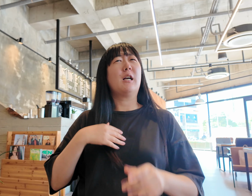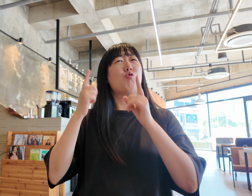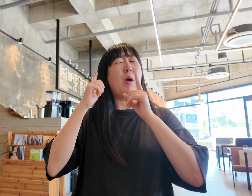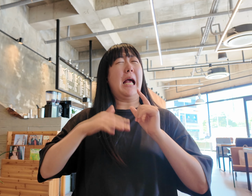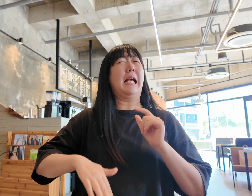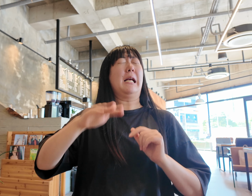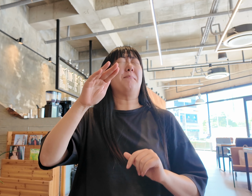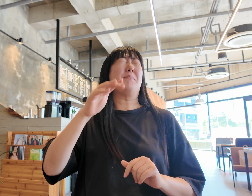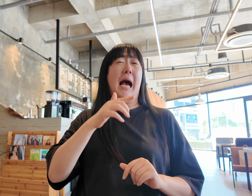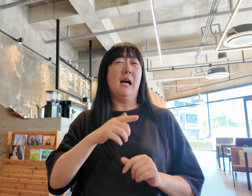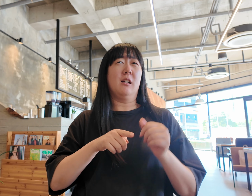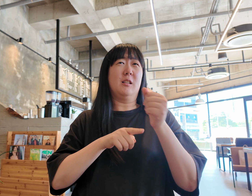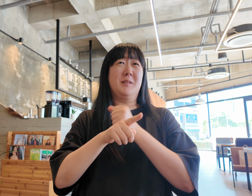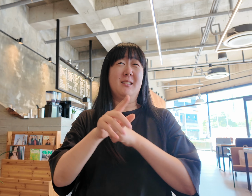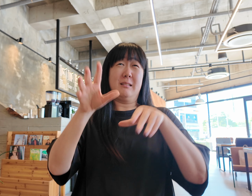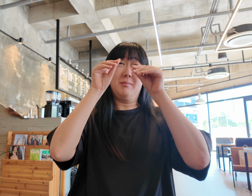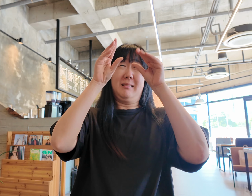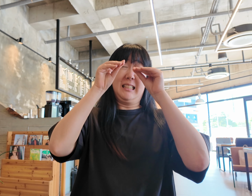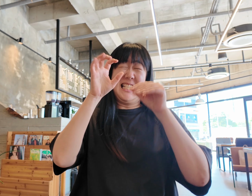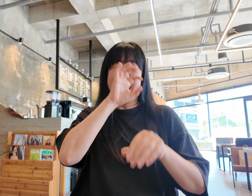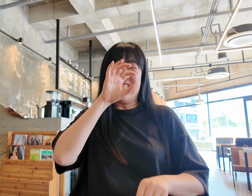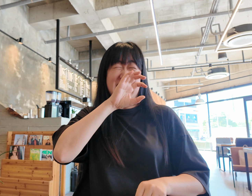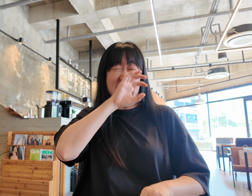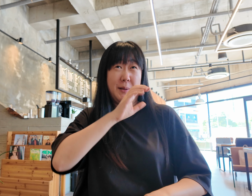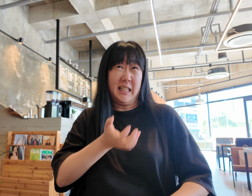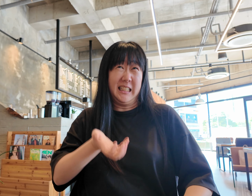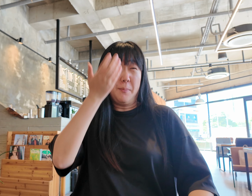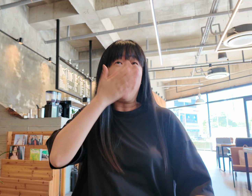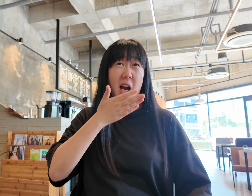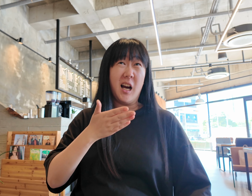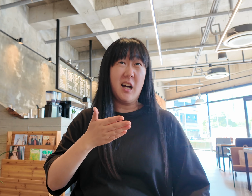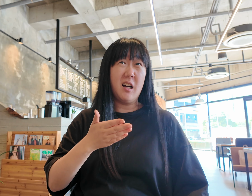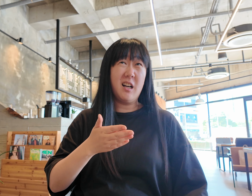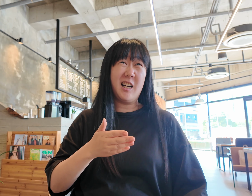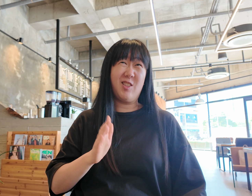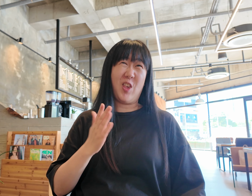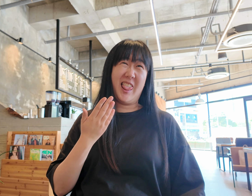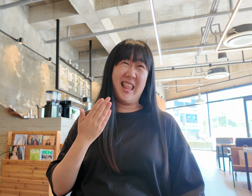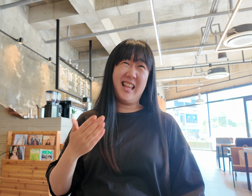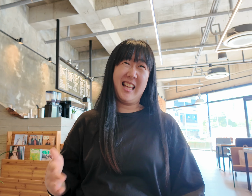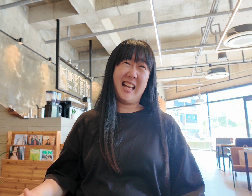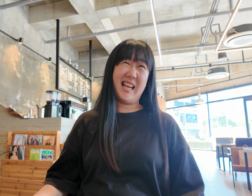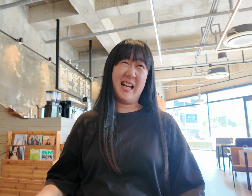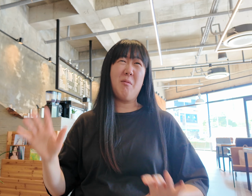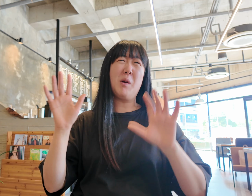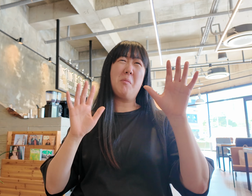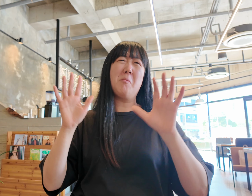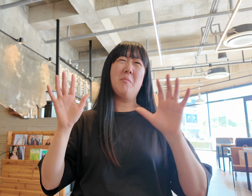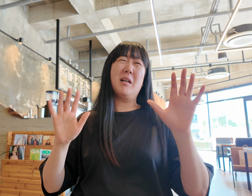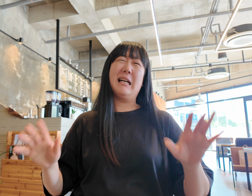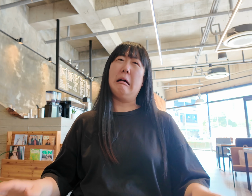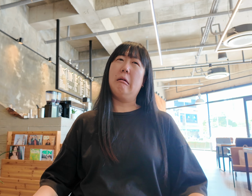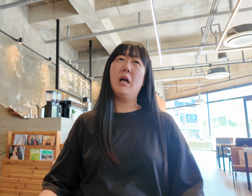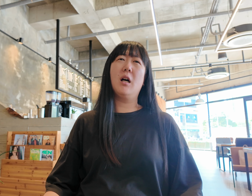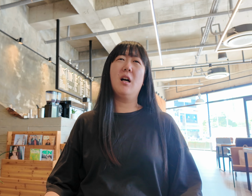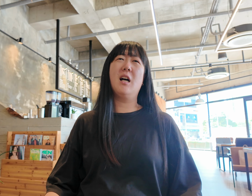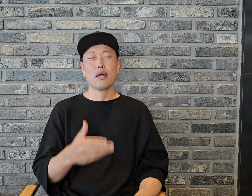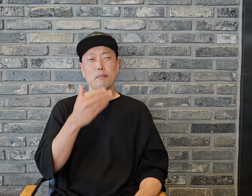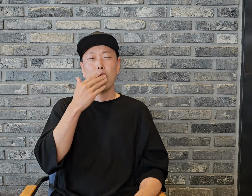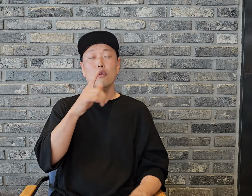Aunque crecí con una cultura auditiva. ¿Puedo mejorar practicando la lengua de signos? ¿Funcionará? Expresar movimientos es muy difícil. Puedes hacerlo.